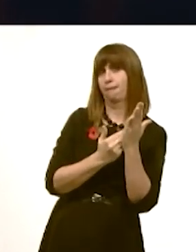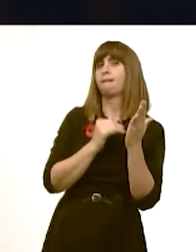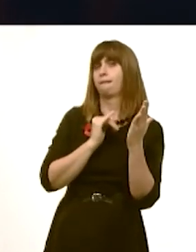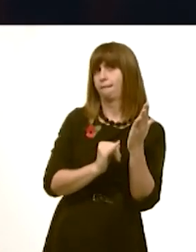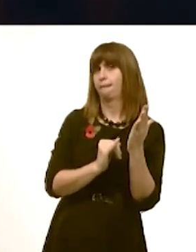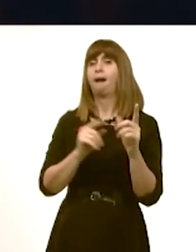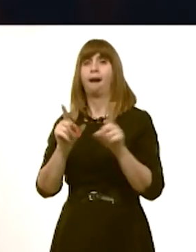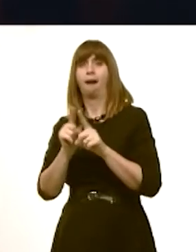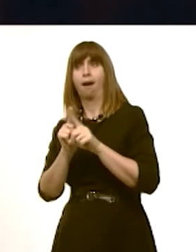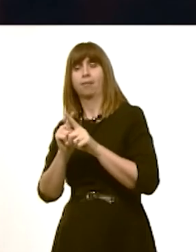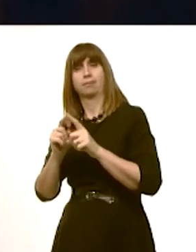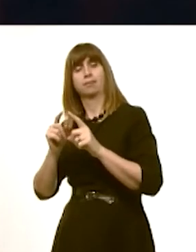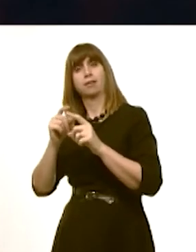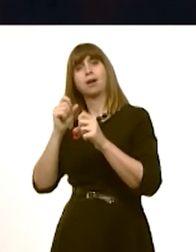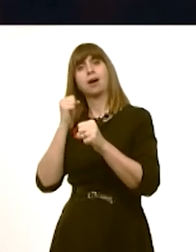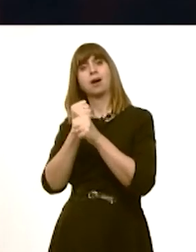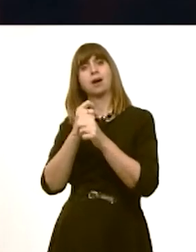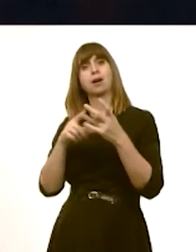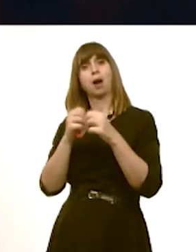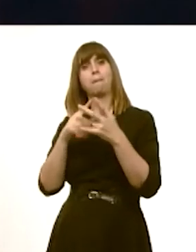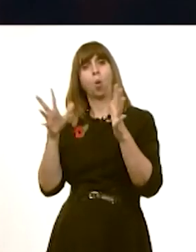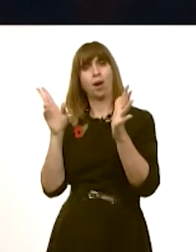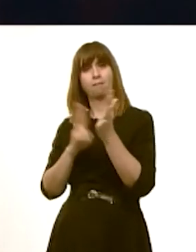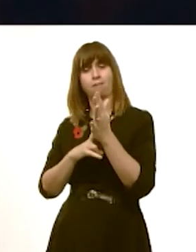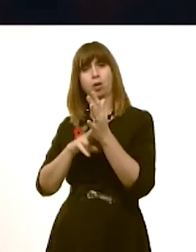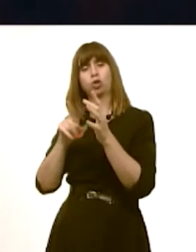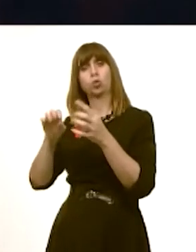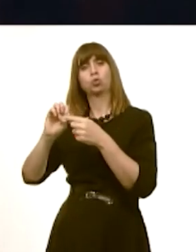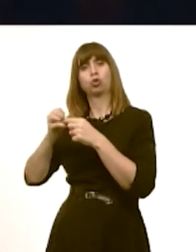A ydych chi, felly, wedi rhoi unrhyw gwynion ymlaen fel rhan o adolygiad Llywodraeth Prydain